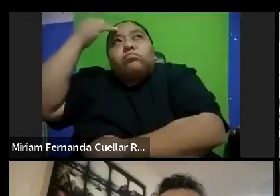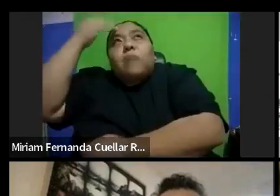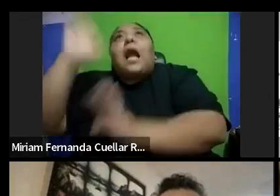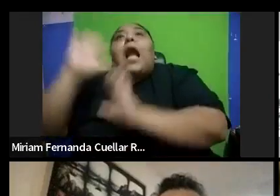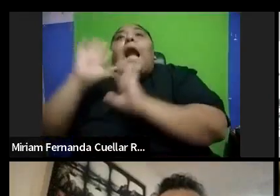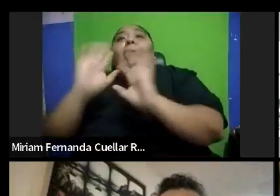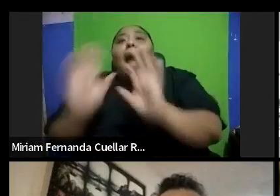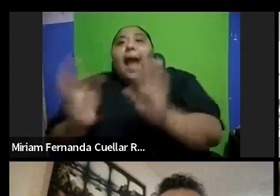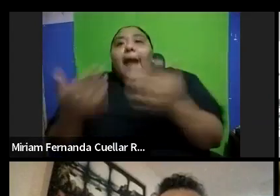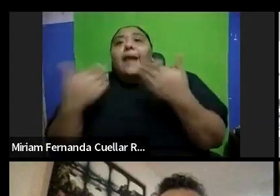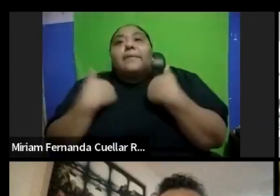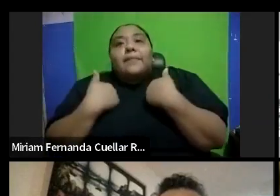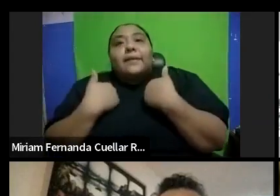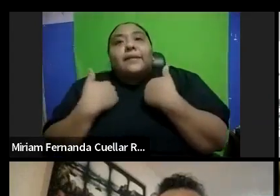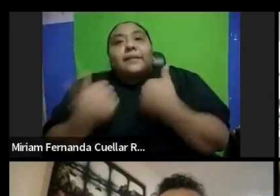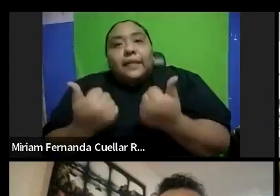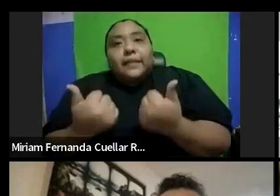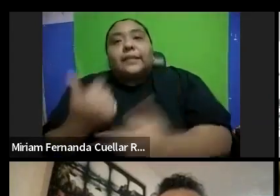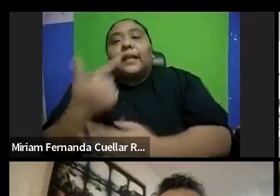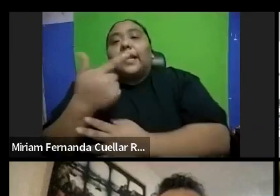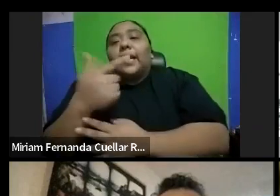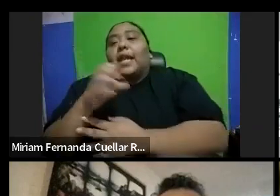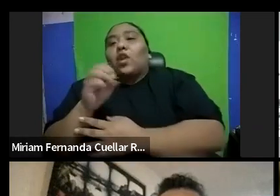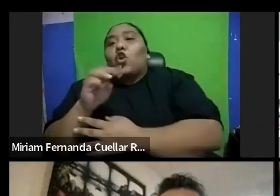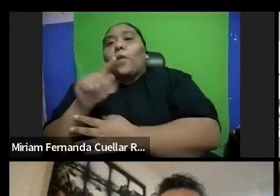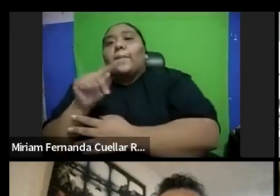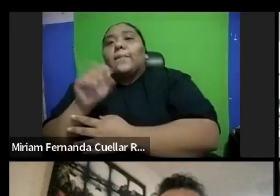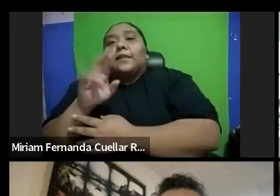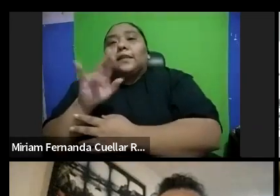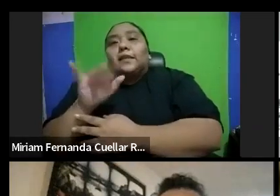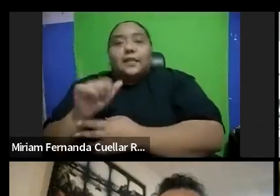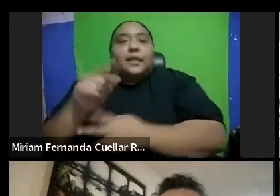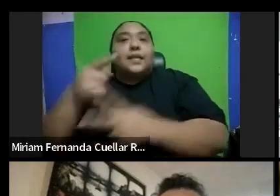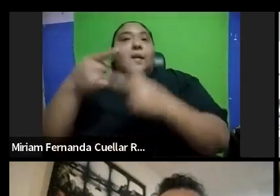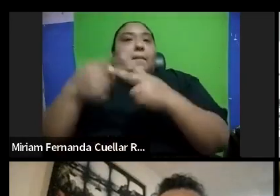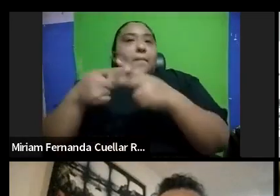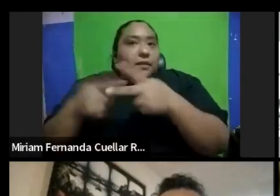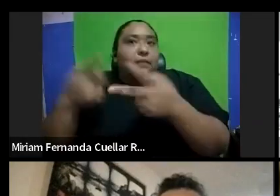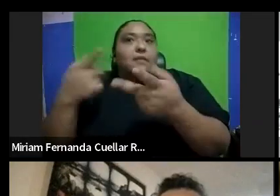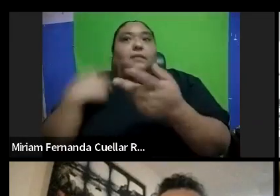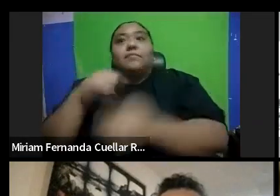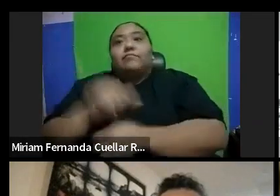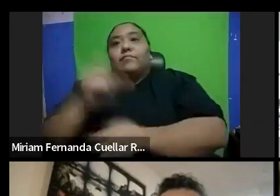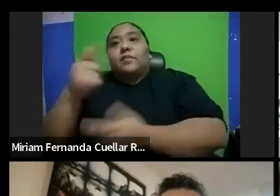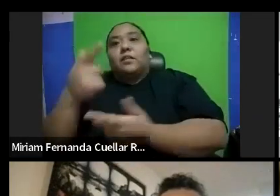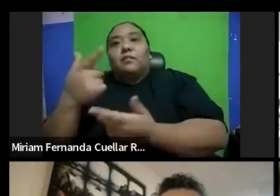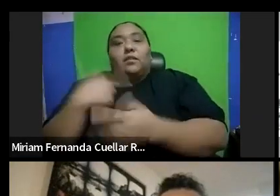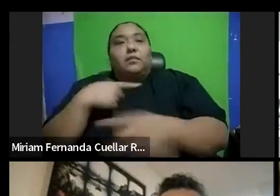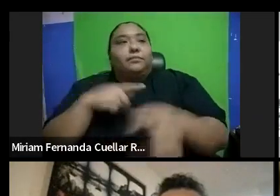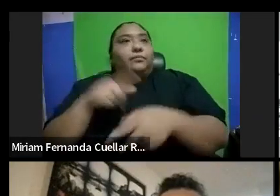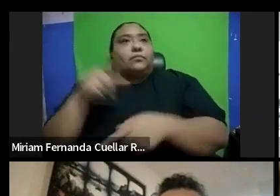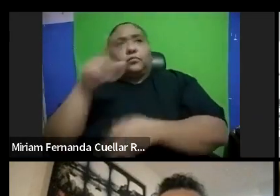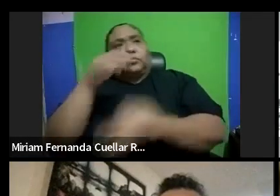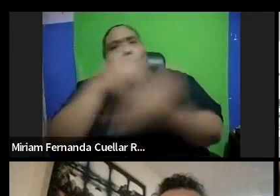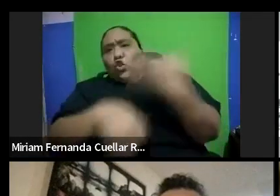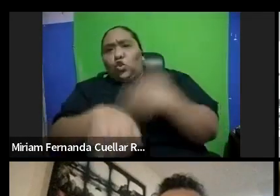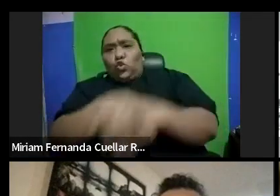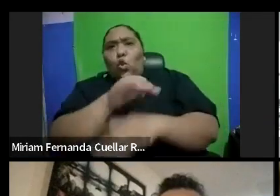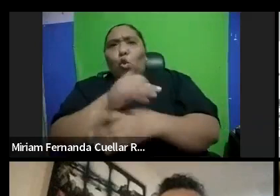estructuras lógicas, entonces van a entender geometría y a a y a ira y, en general, algo que decía: no es que la geometría no no todo